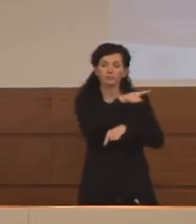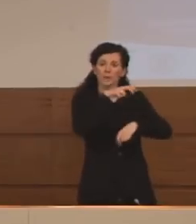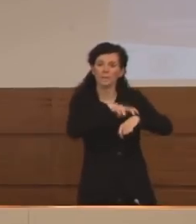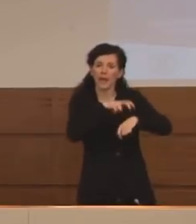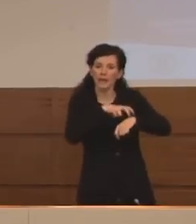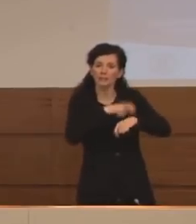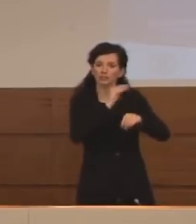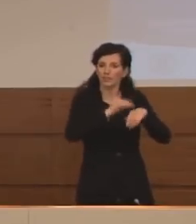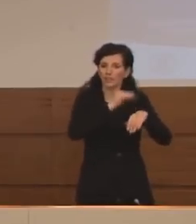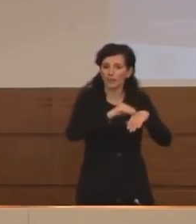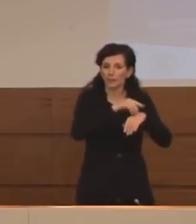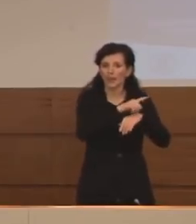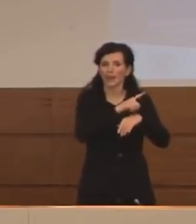i dispositivi di sicurezza individuale, no?.